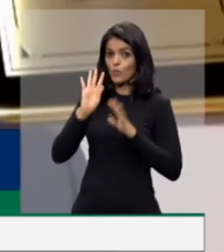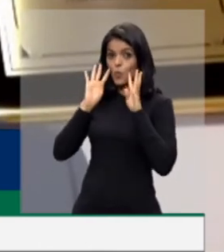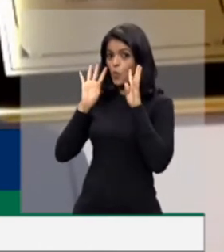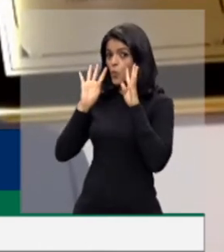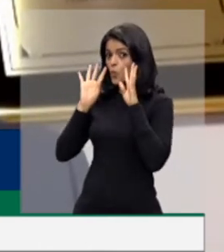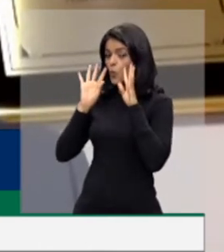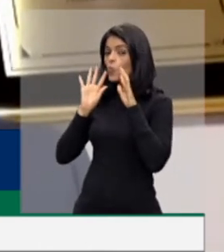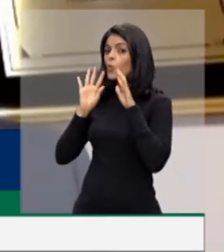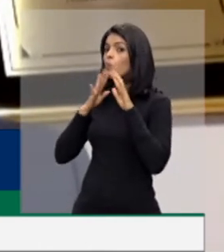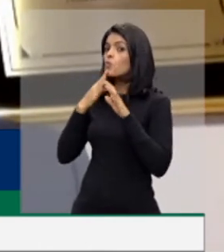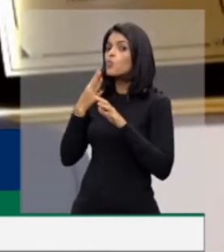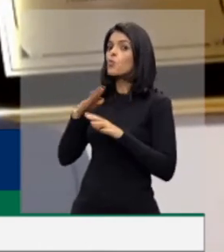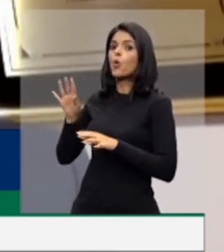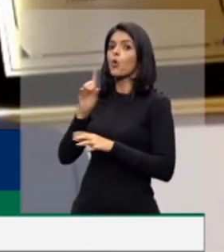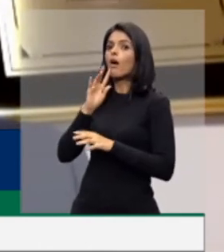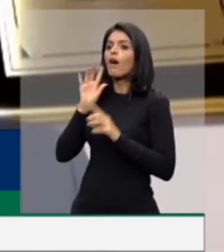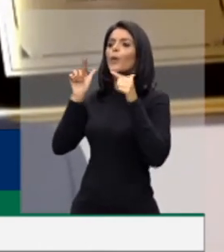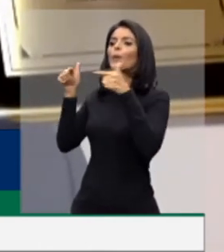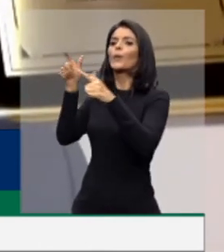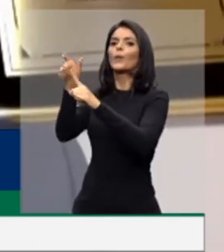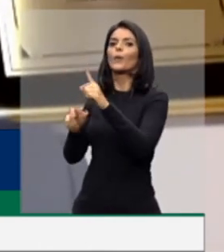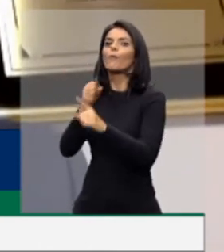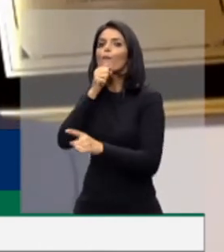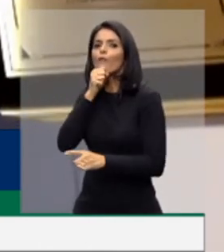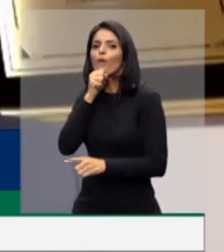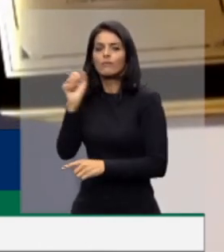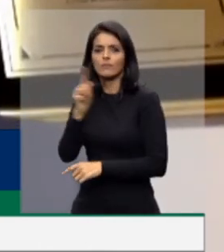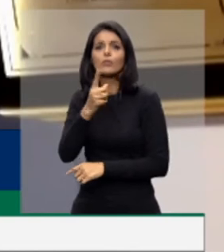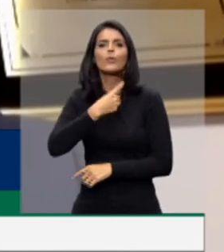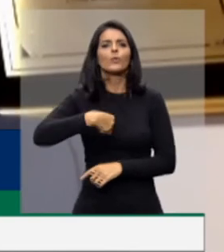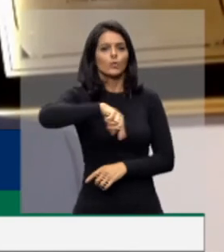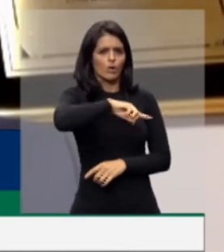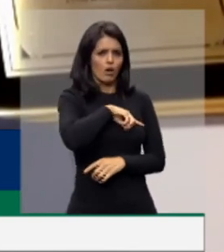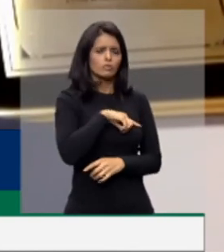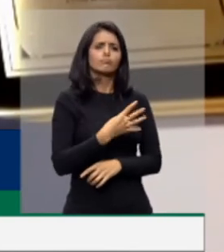ADALBERTO, ADALBERTO FILHO UMA ESPOSA TAMBÉM, QUE NÓS DEIXAMOS NOSSO ABRAÇO, O